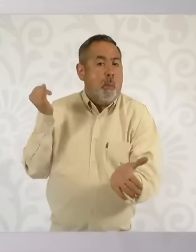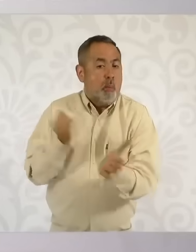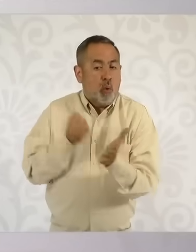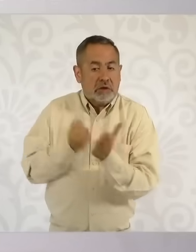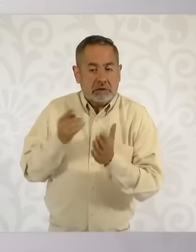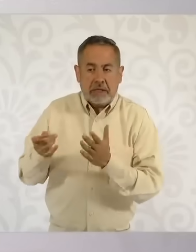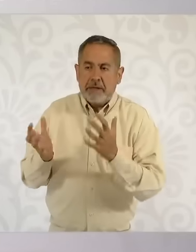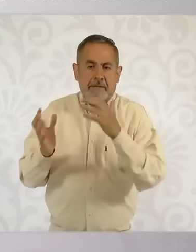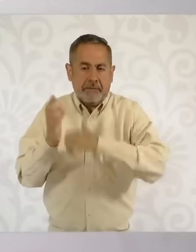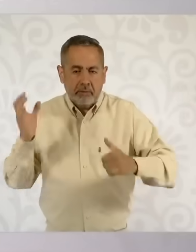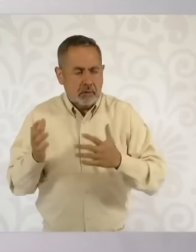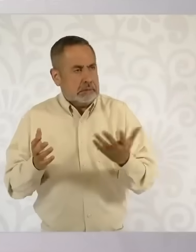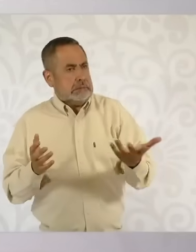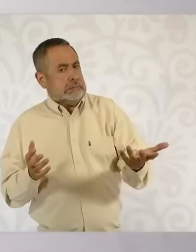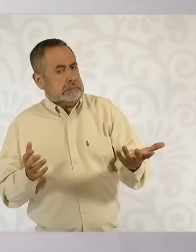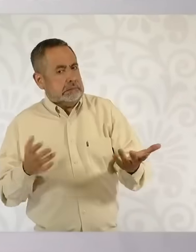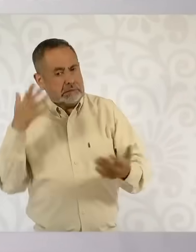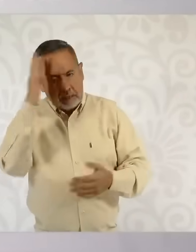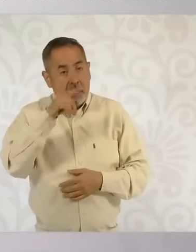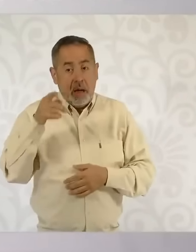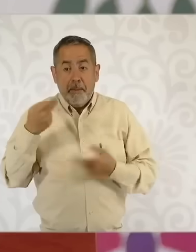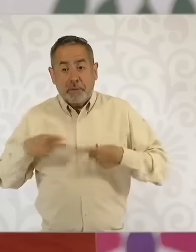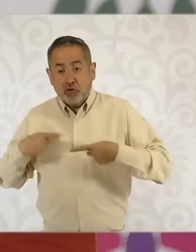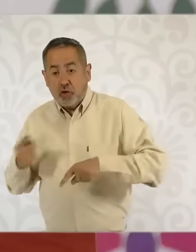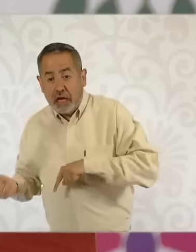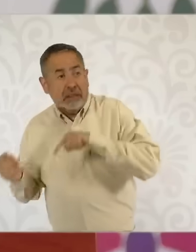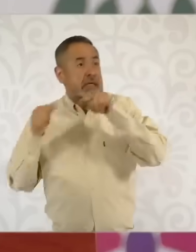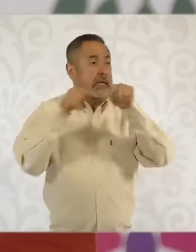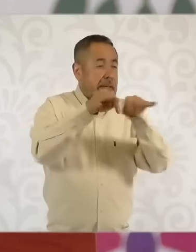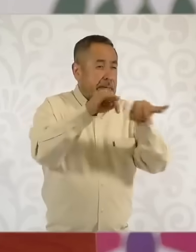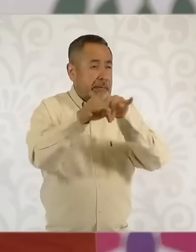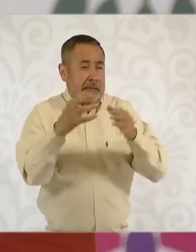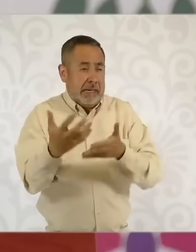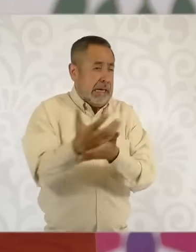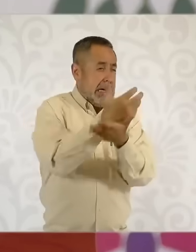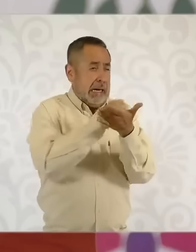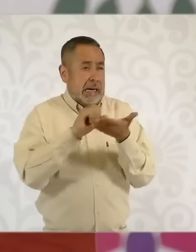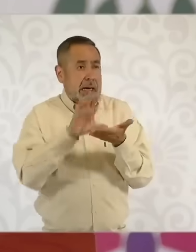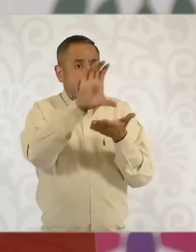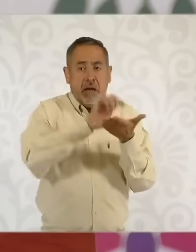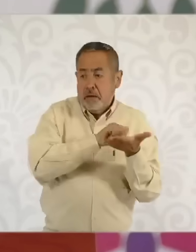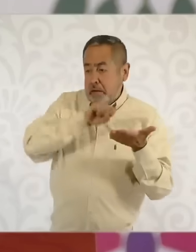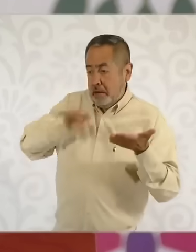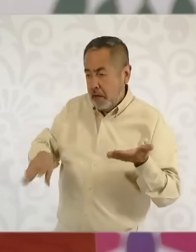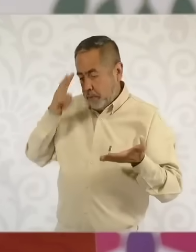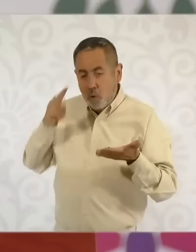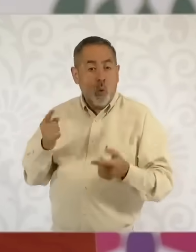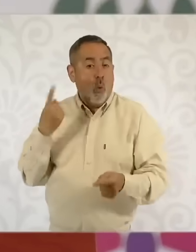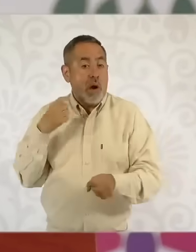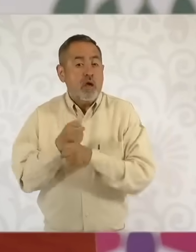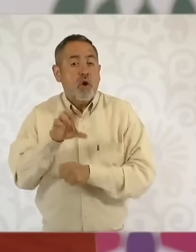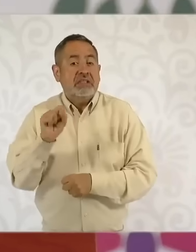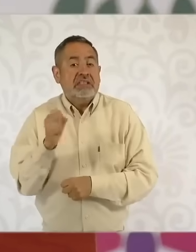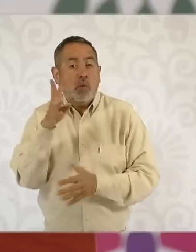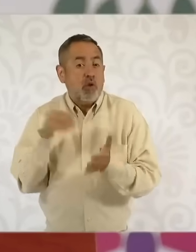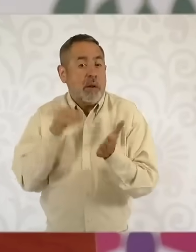fuente de divisas El año pasado fueron 64,000 millones de dólares pero además de ello pues es